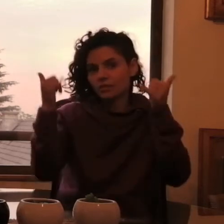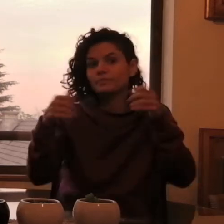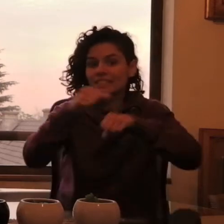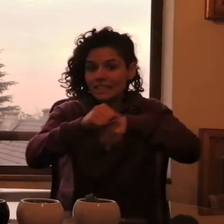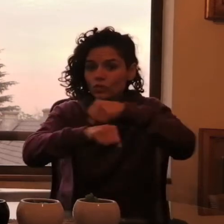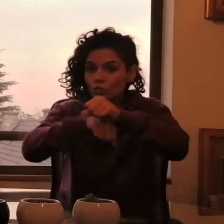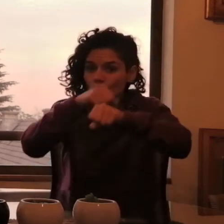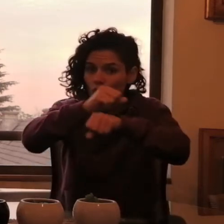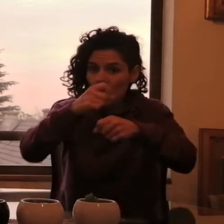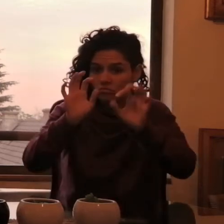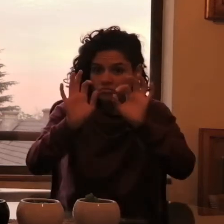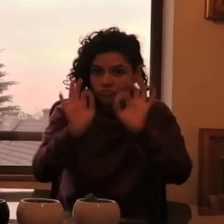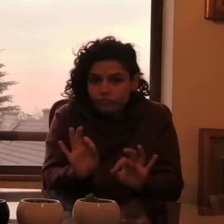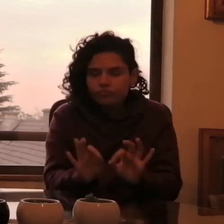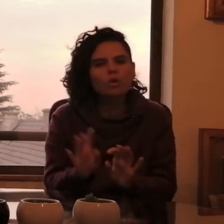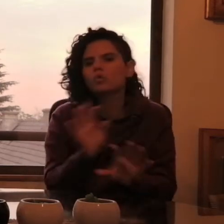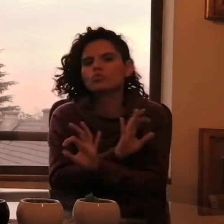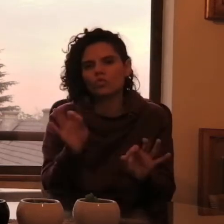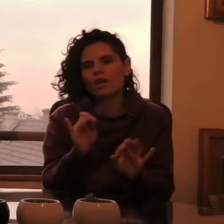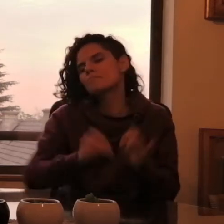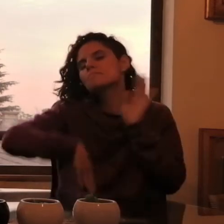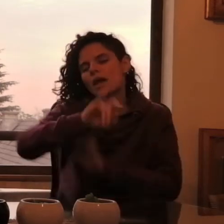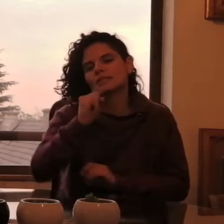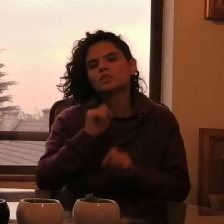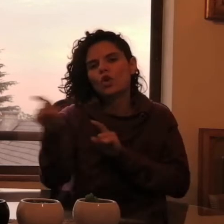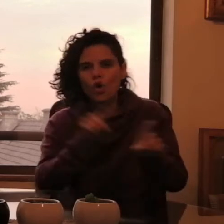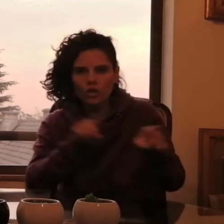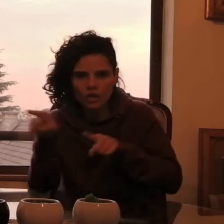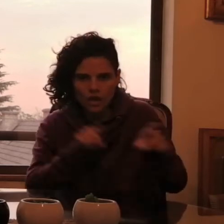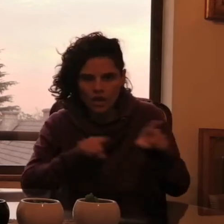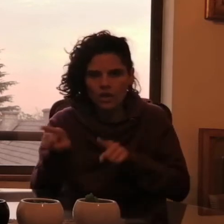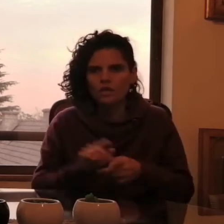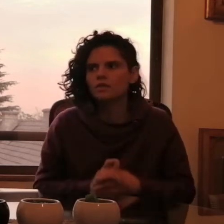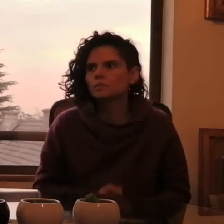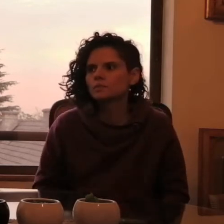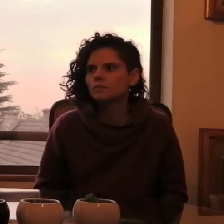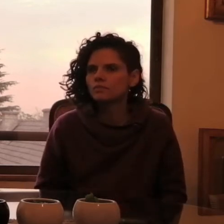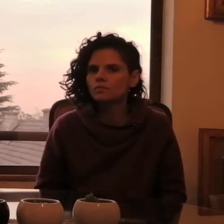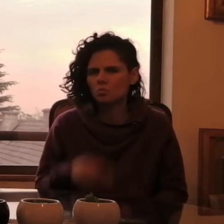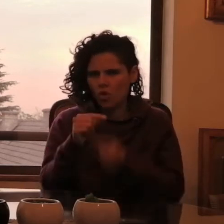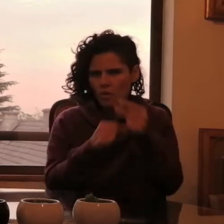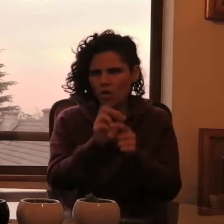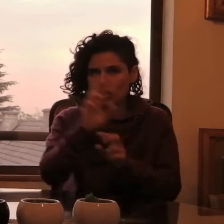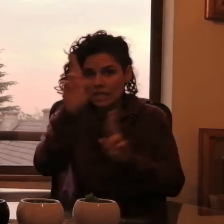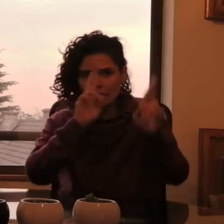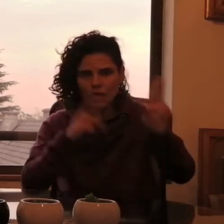realidad nunca trabajé, siempre fue como coordinación, entonces -tuviste que irte ganando el respeto igual de la gente con la que trabajas,